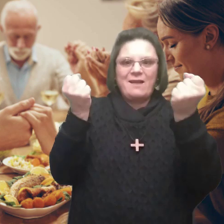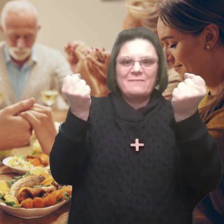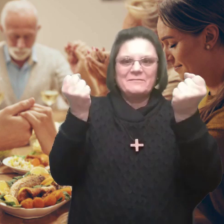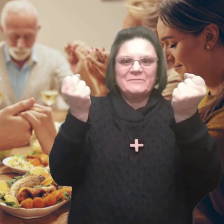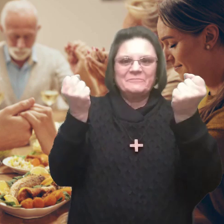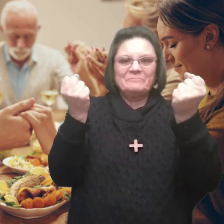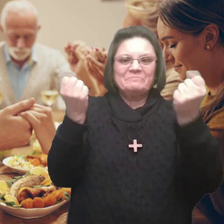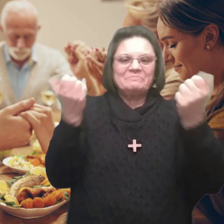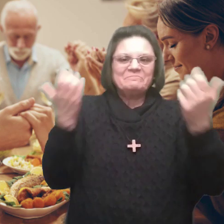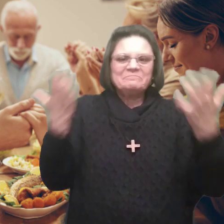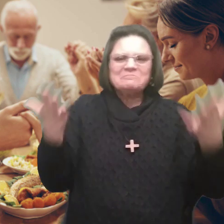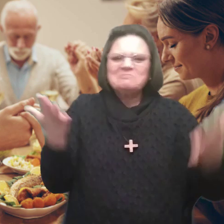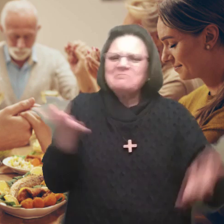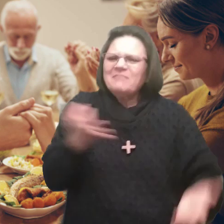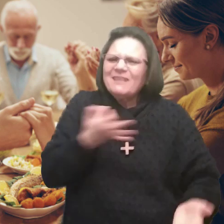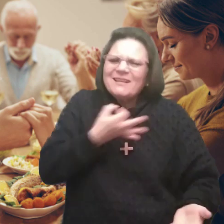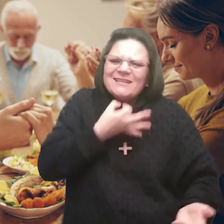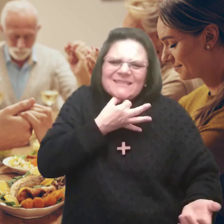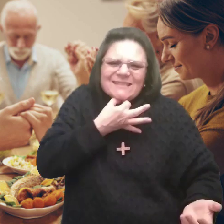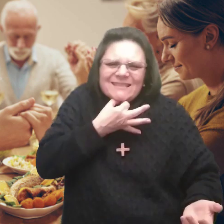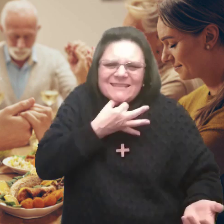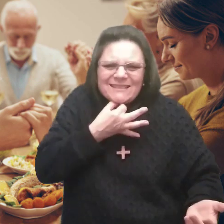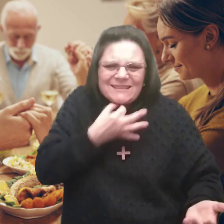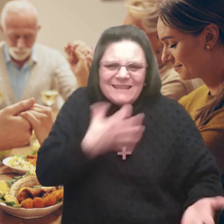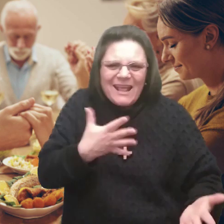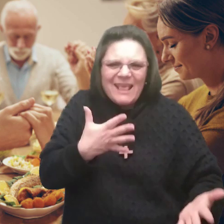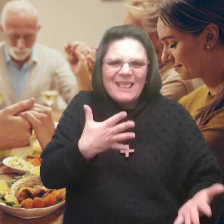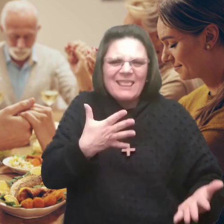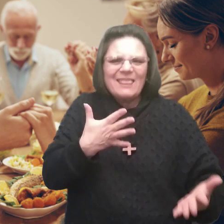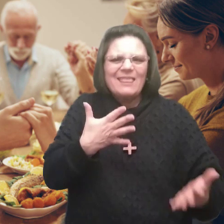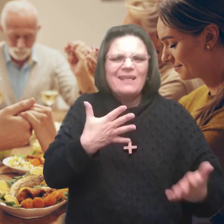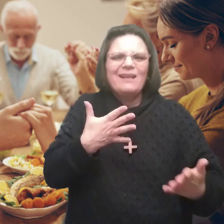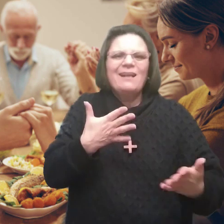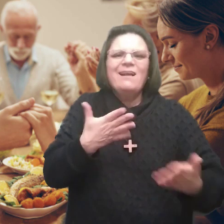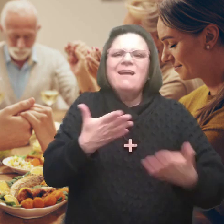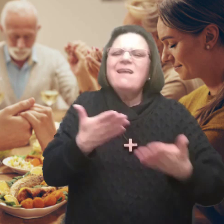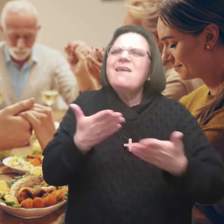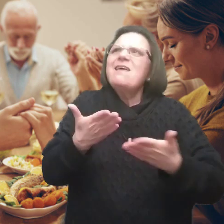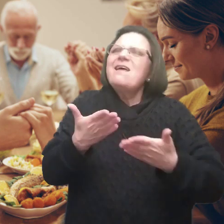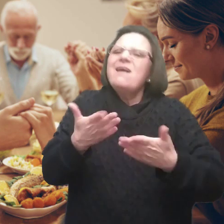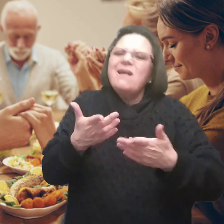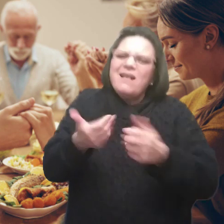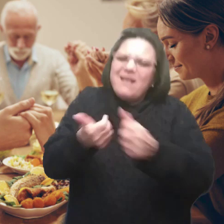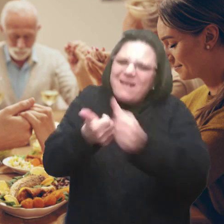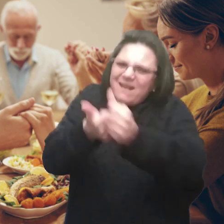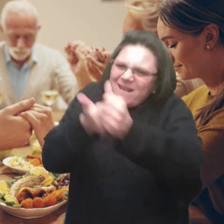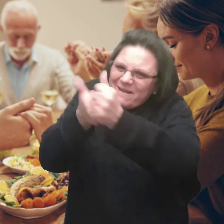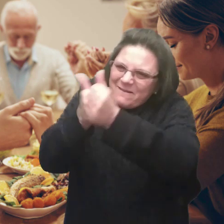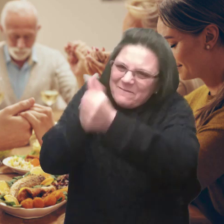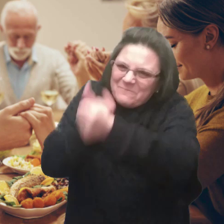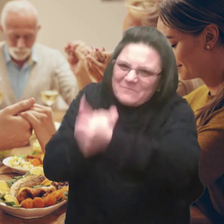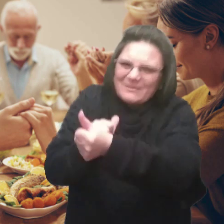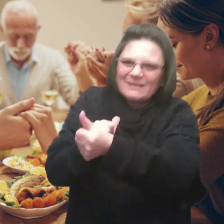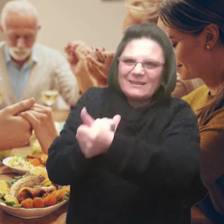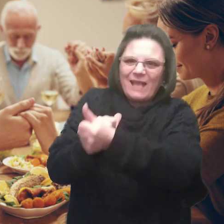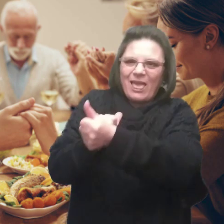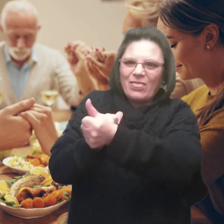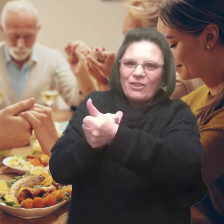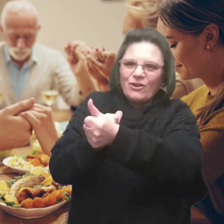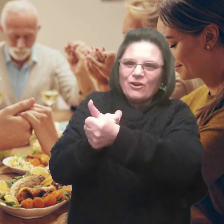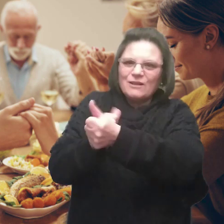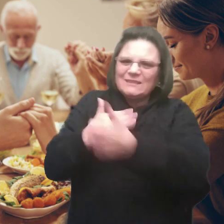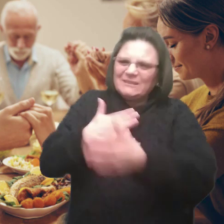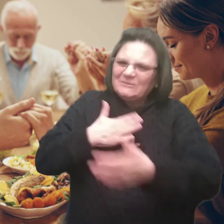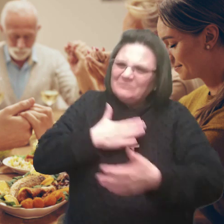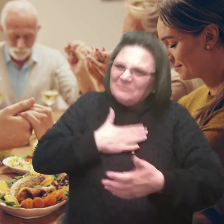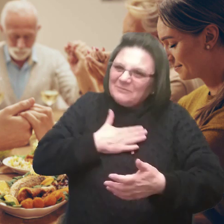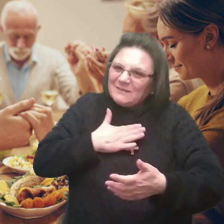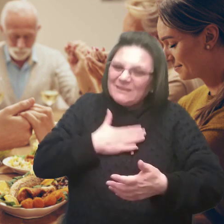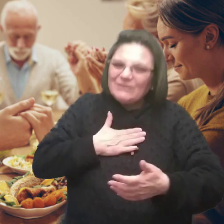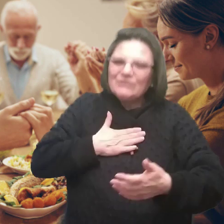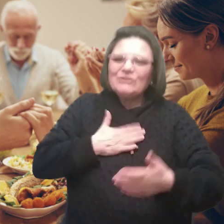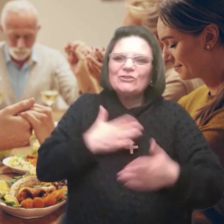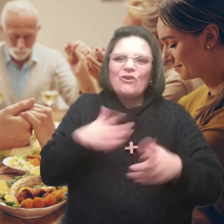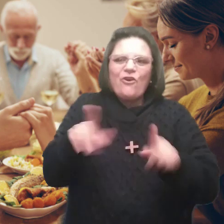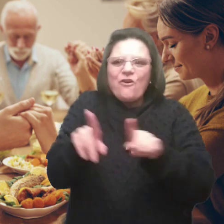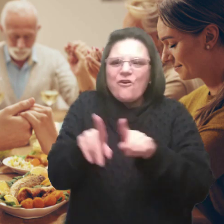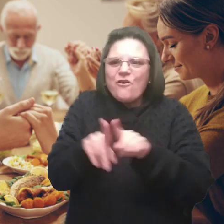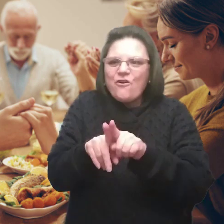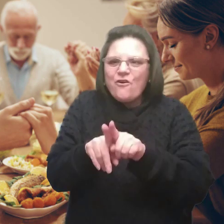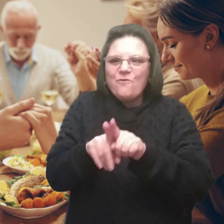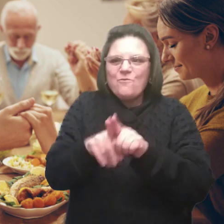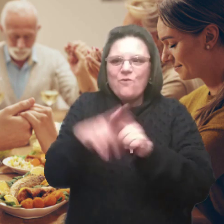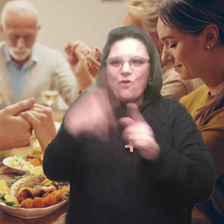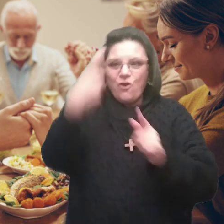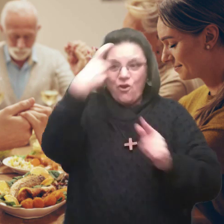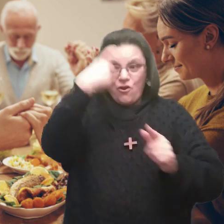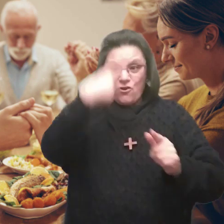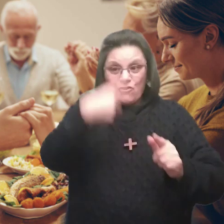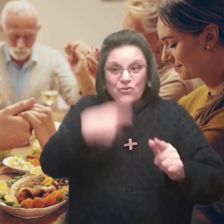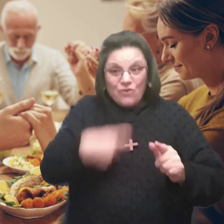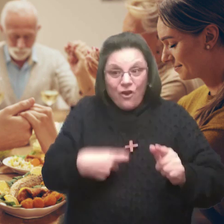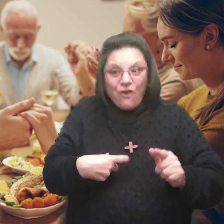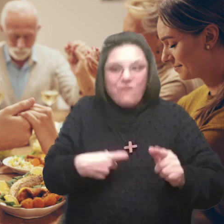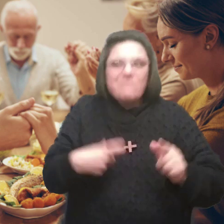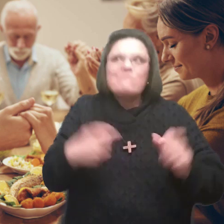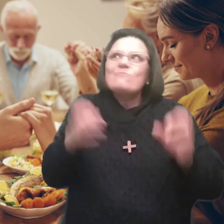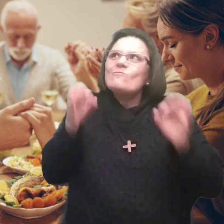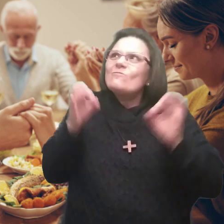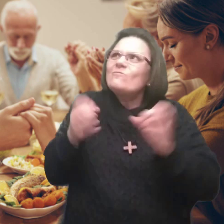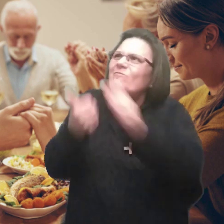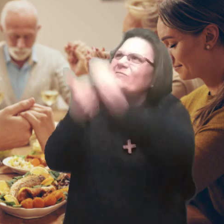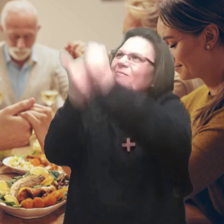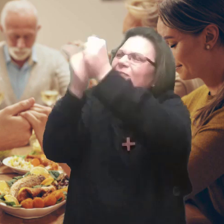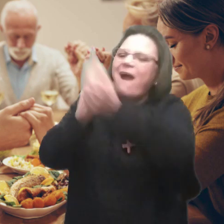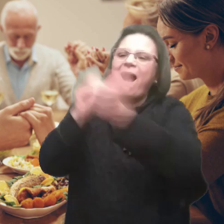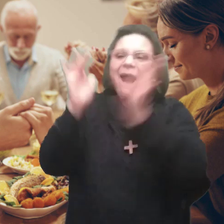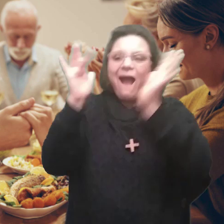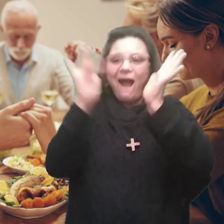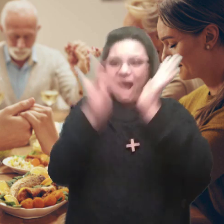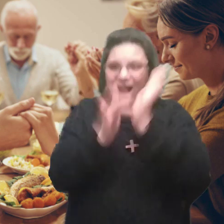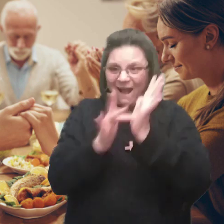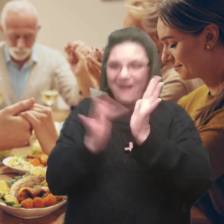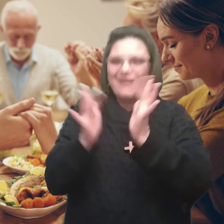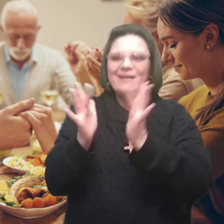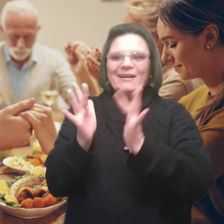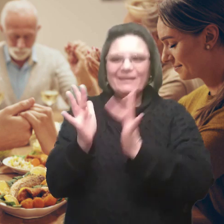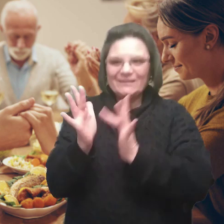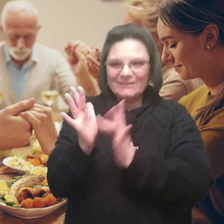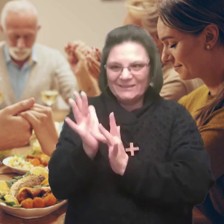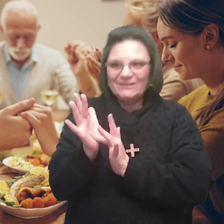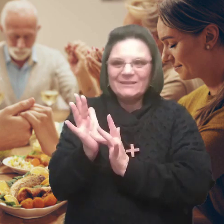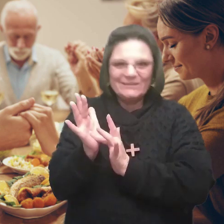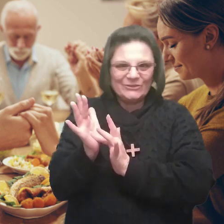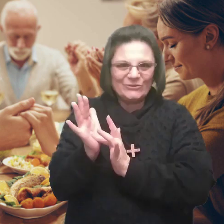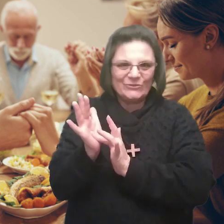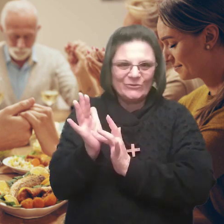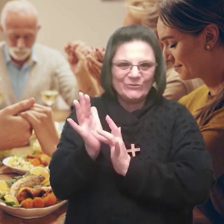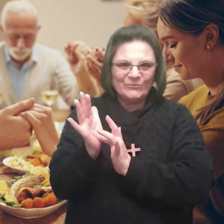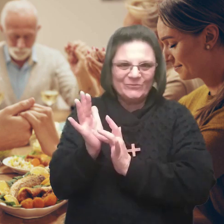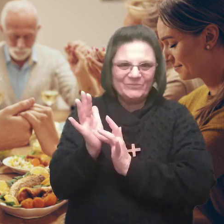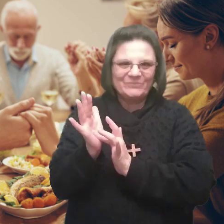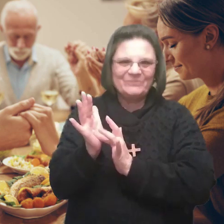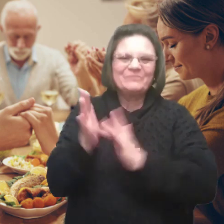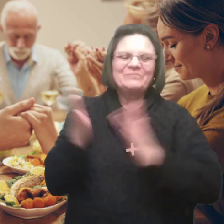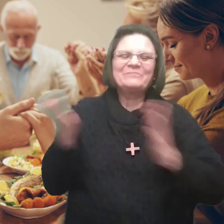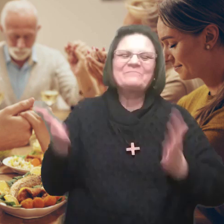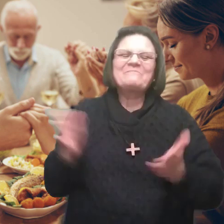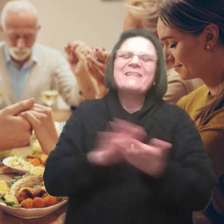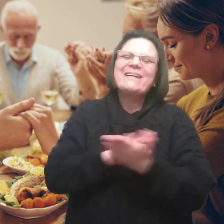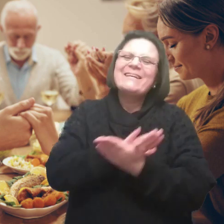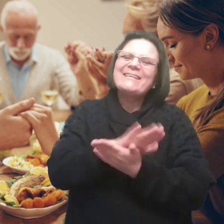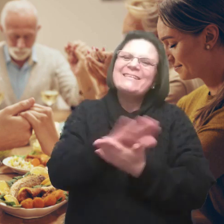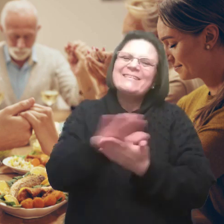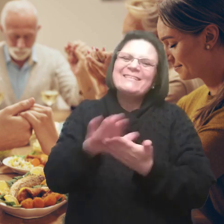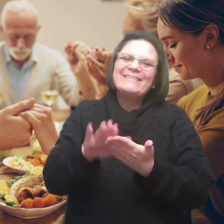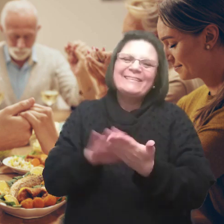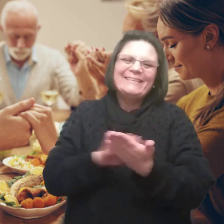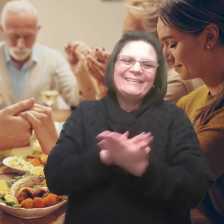Sed imitadores míos como yo lo soy de Cristo.